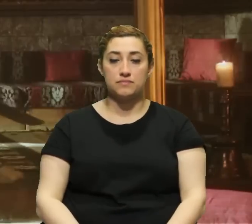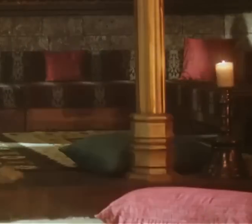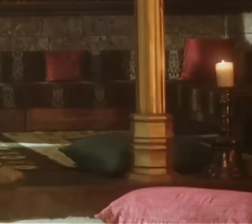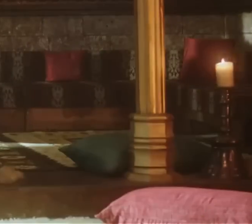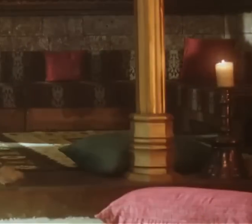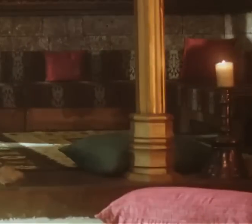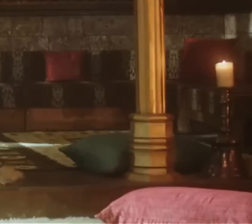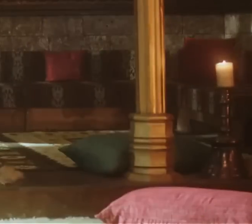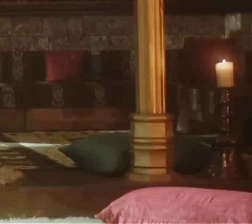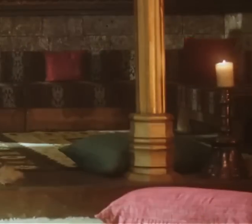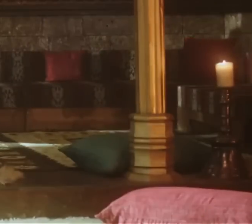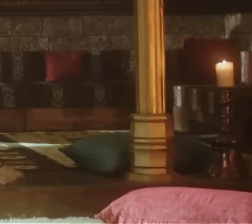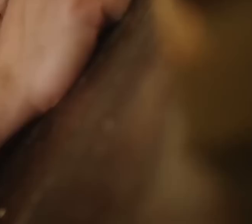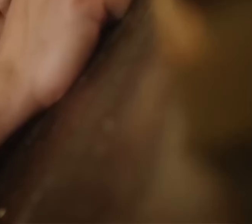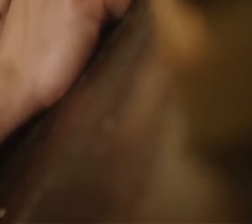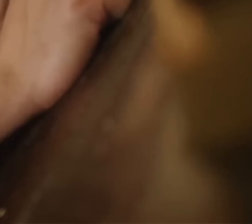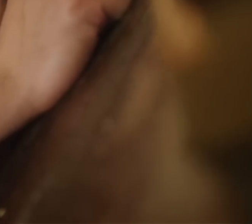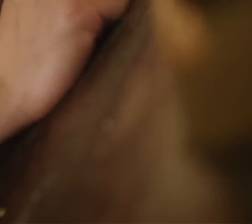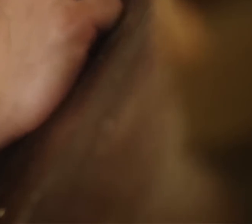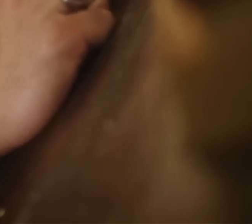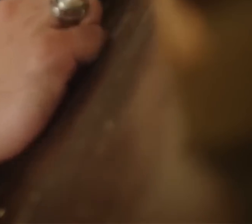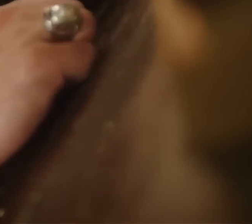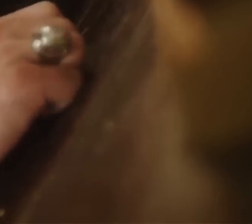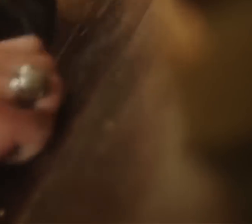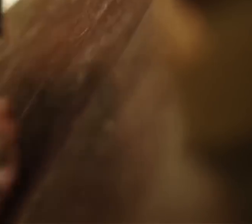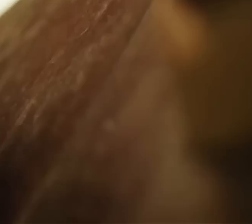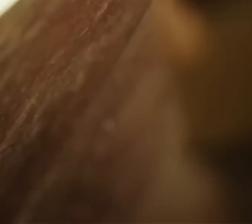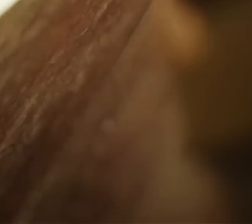(Müzik - Duygusal)